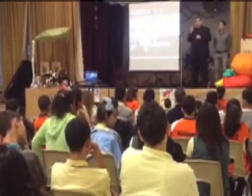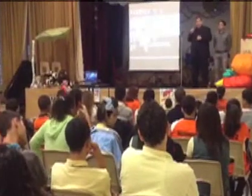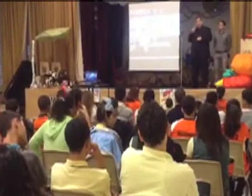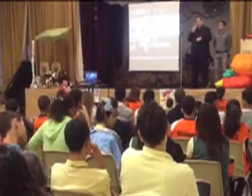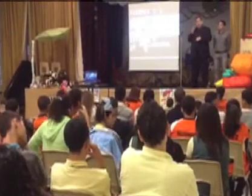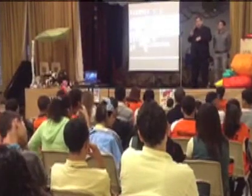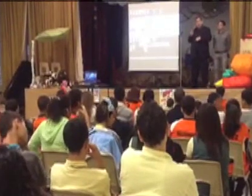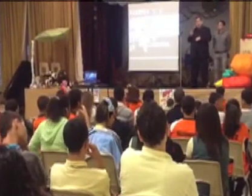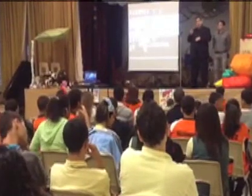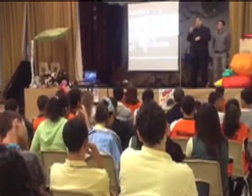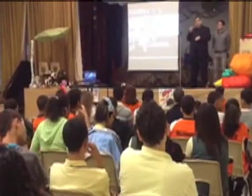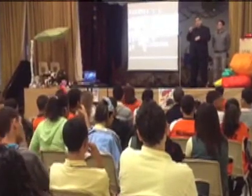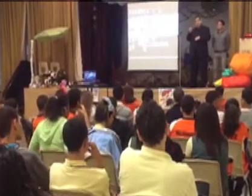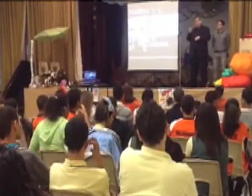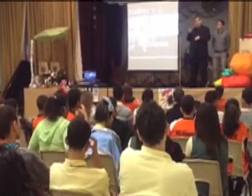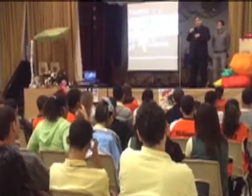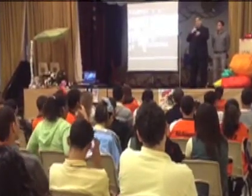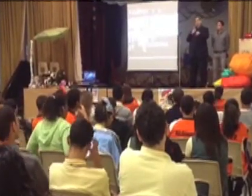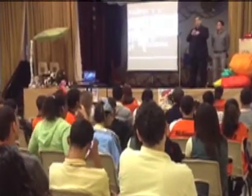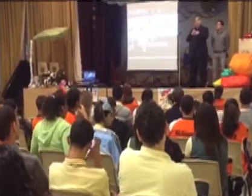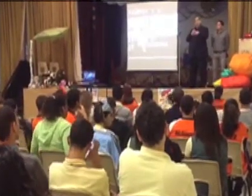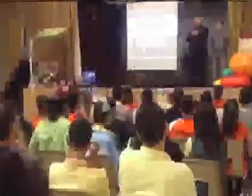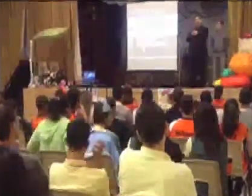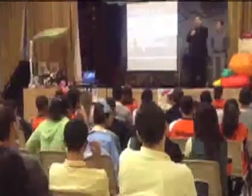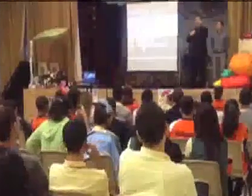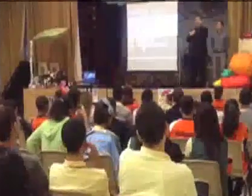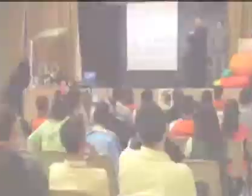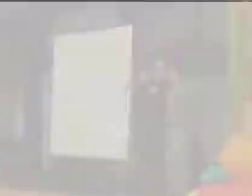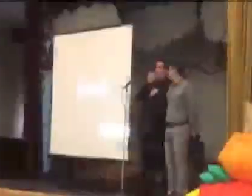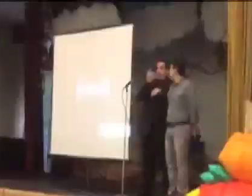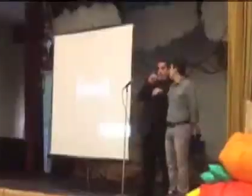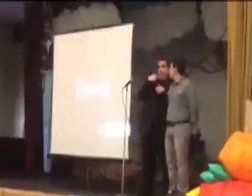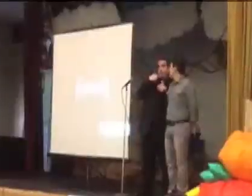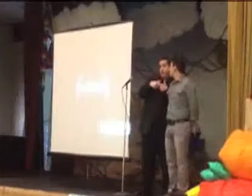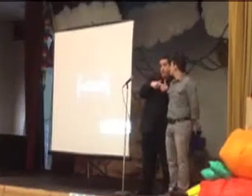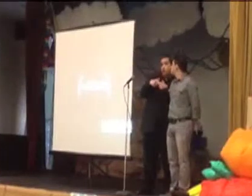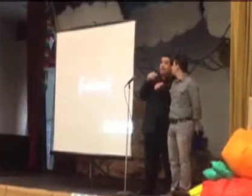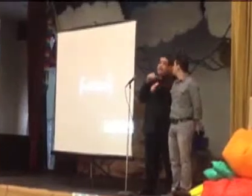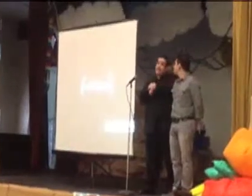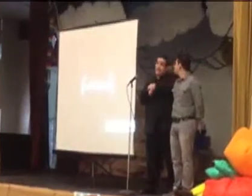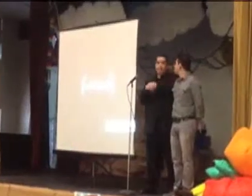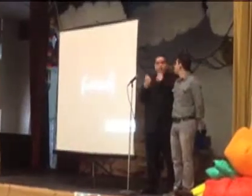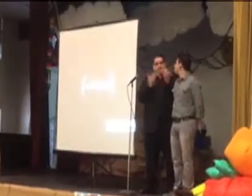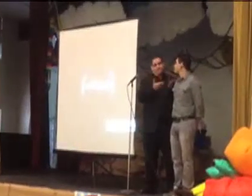El español, que no es igual en todos los países, varía. Igual español que el inglés.